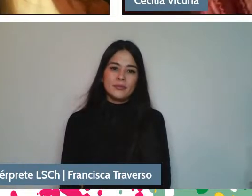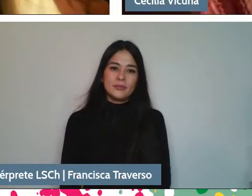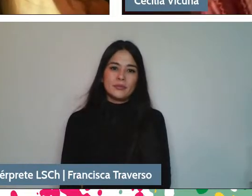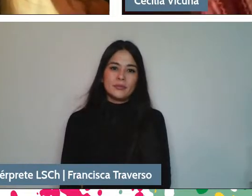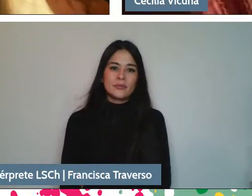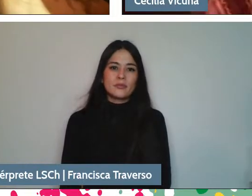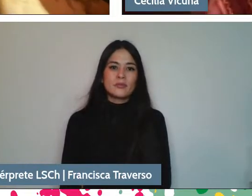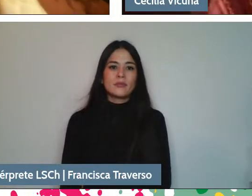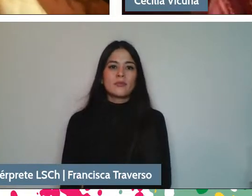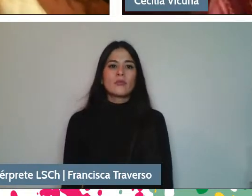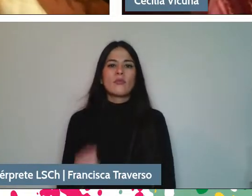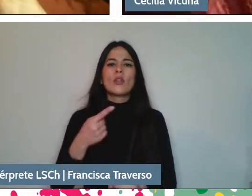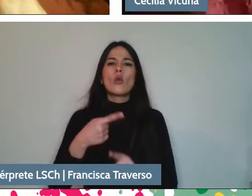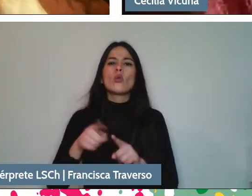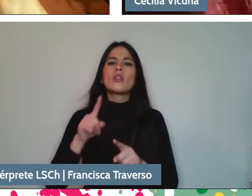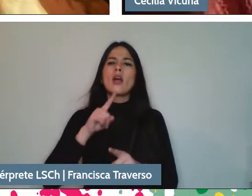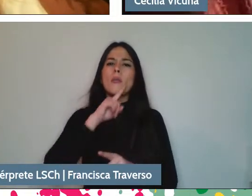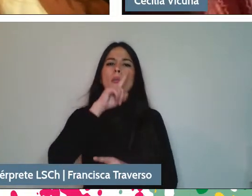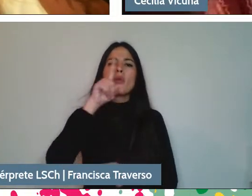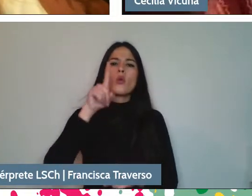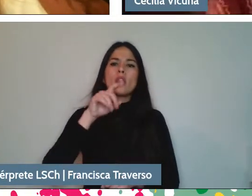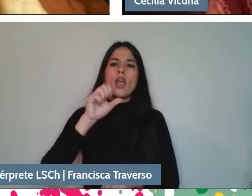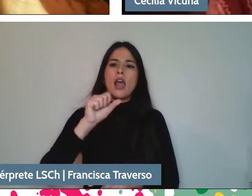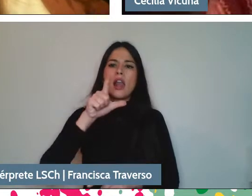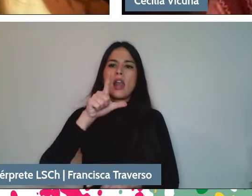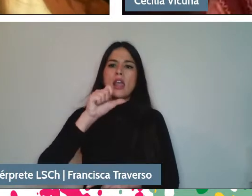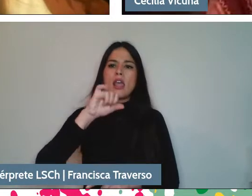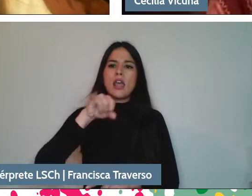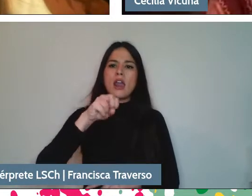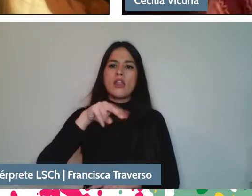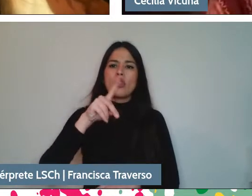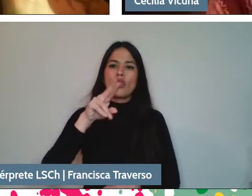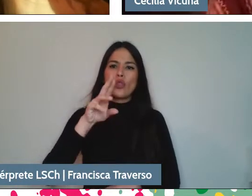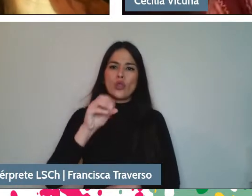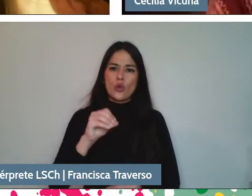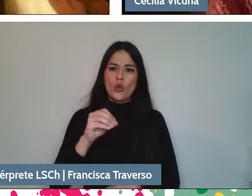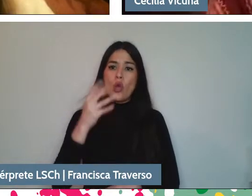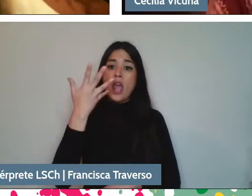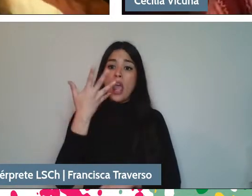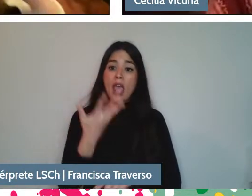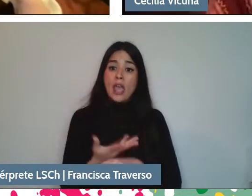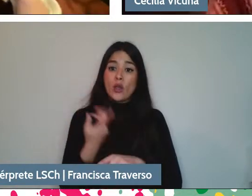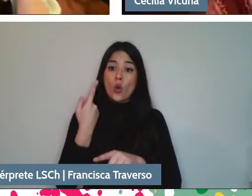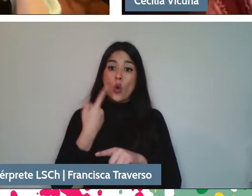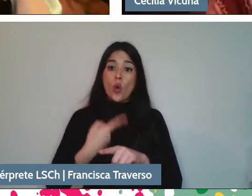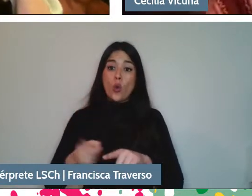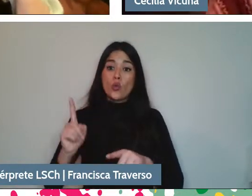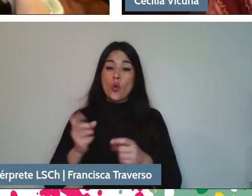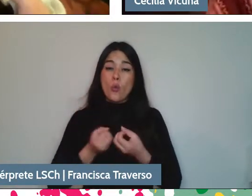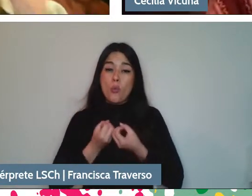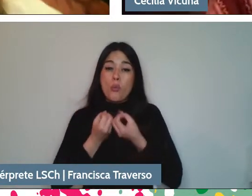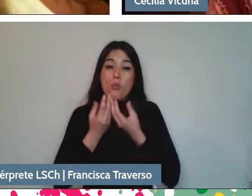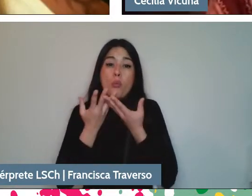Acá pregunta Alejandro Arturo Martínez: "¿Hay otros poetas o artistas chilenos con quienes compartiste